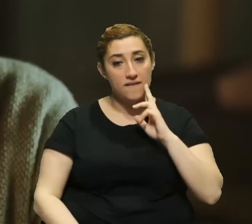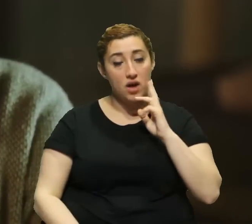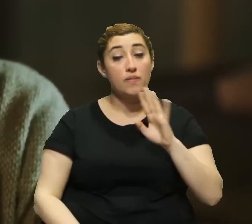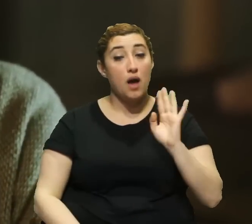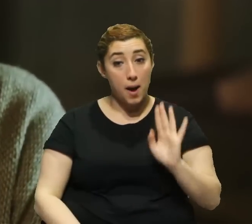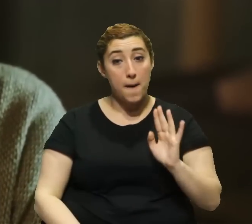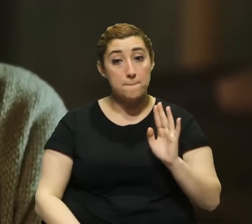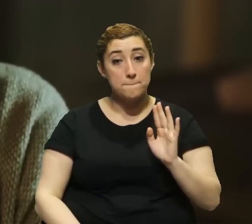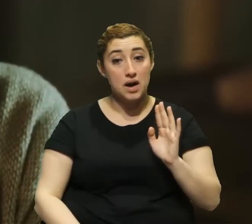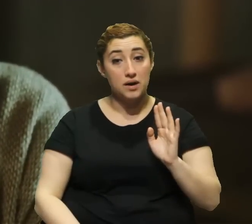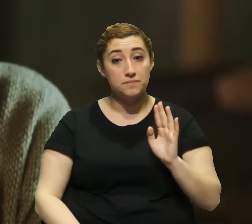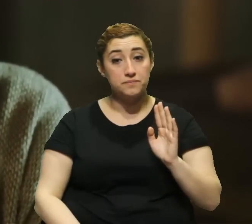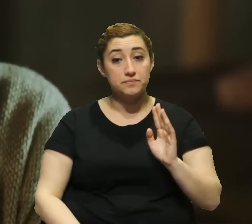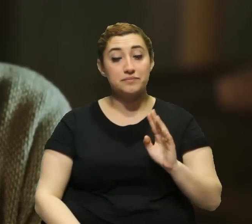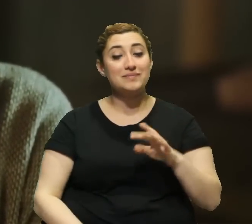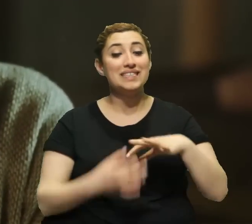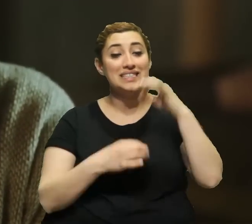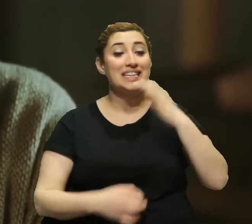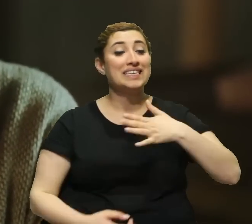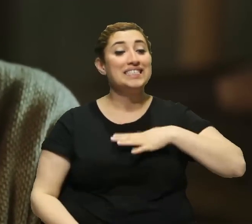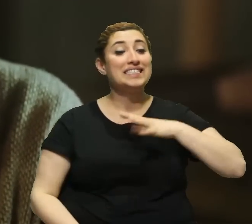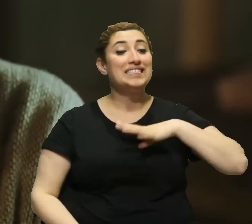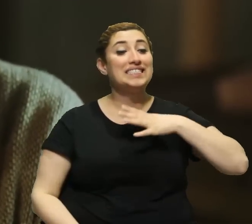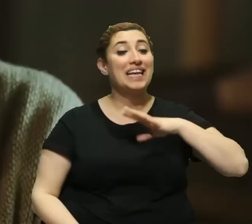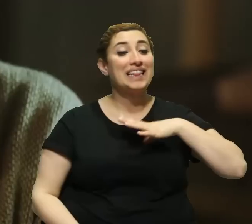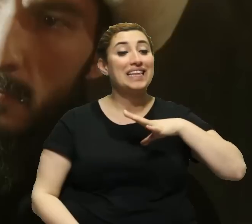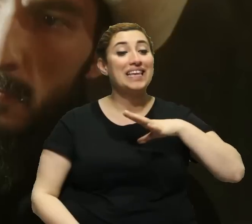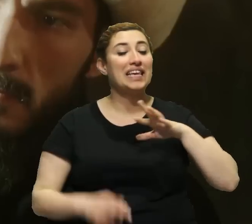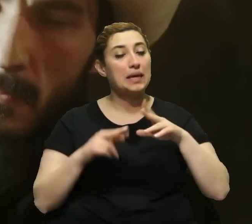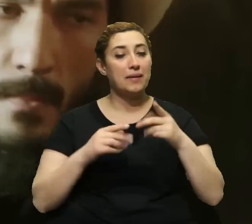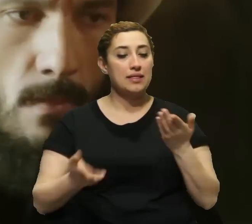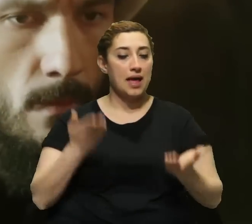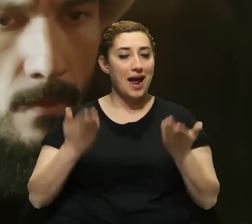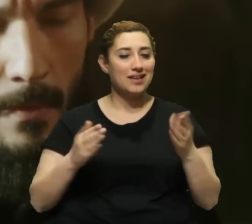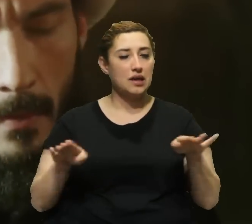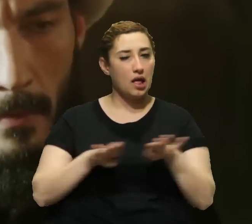Ama muktedirin arzusuna göre teraziyi eğip bükmeyi de mi öğrettiler?